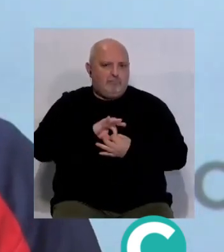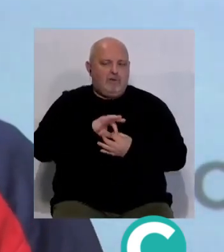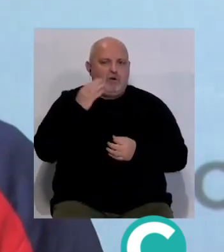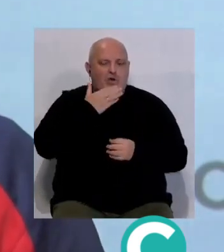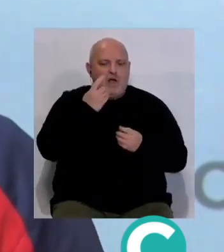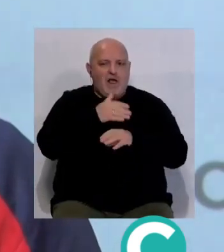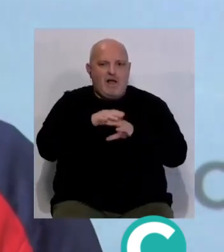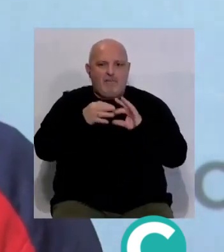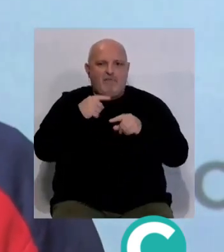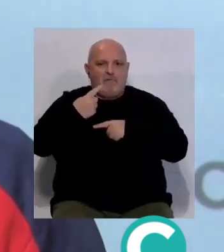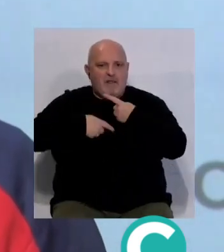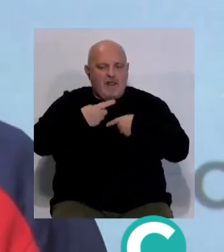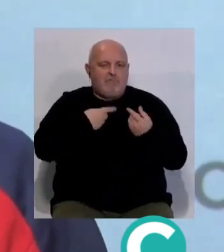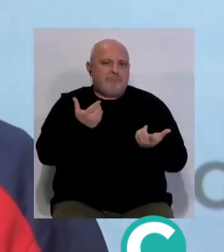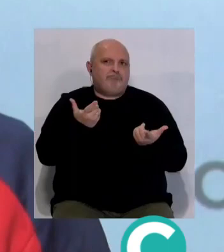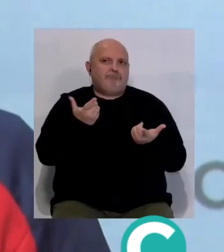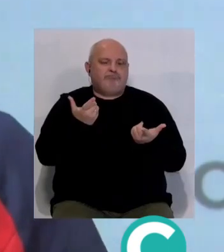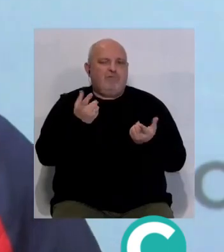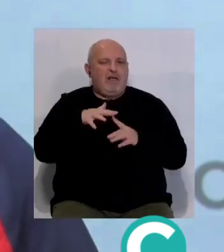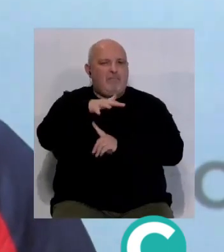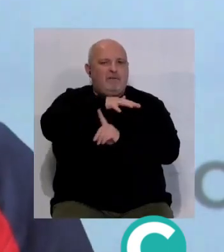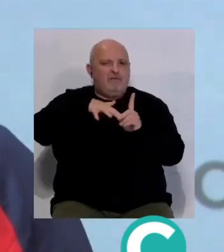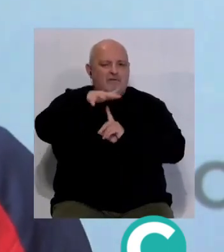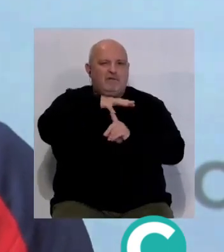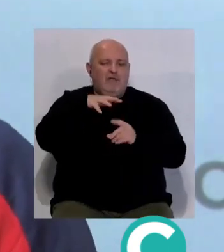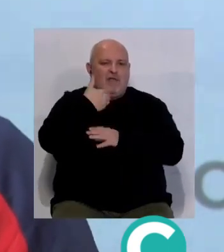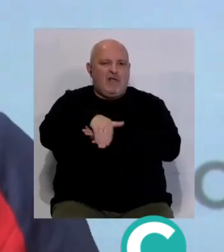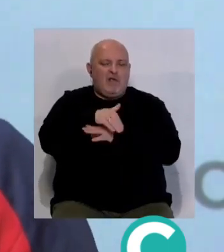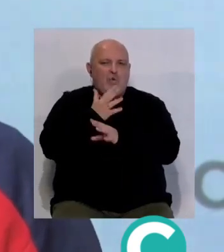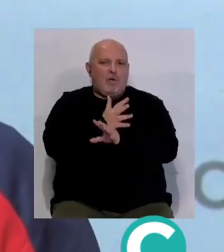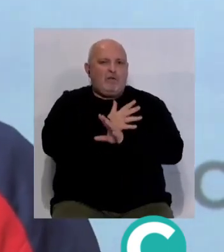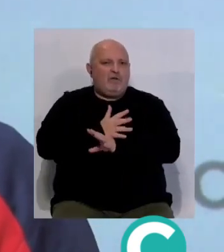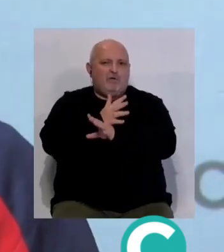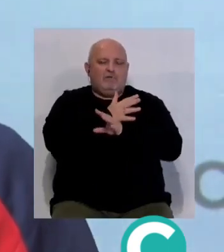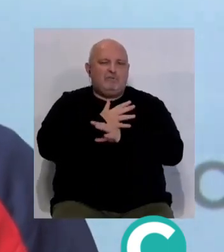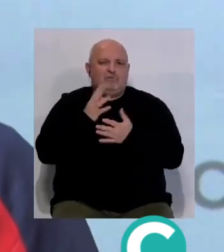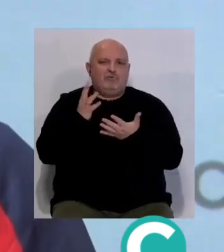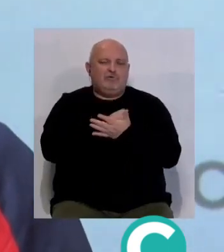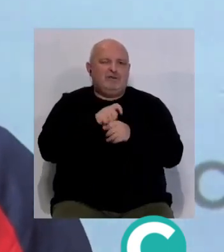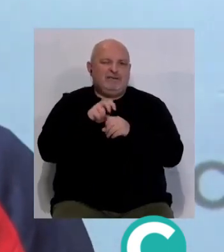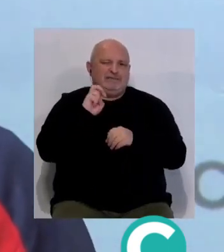amigos con la familia en el ámbito de de estar en la calle jugando con con con todo tipo de personas